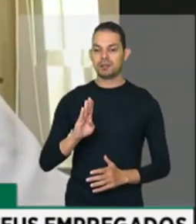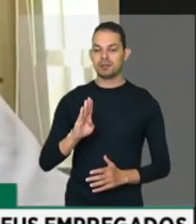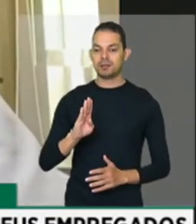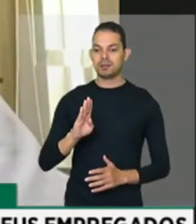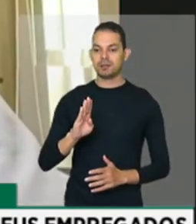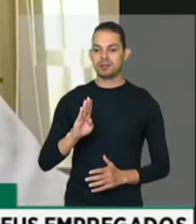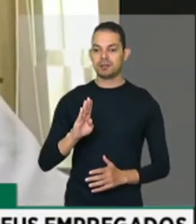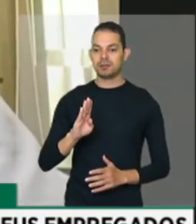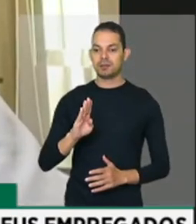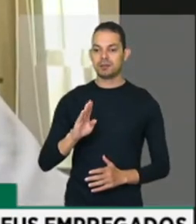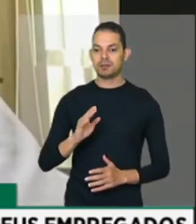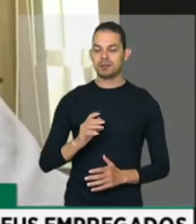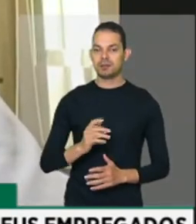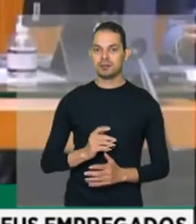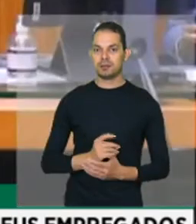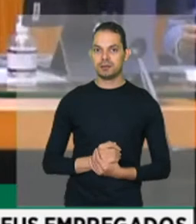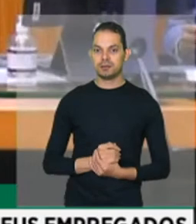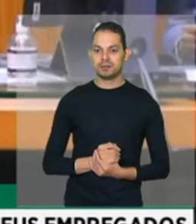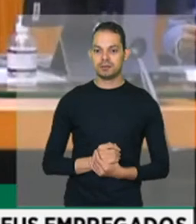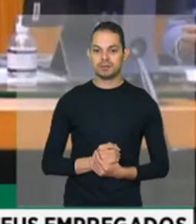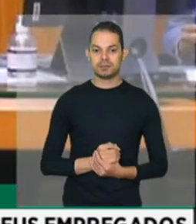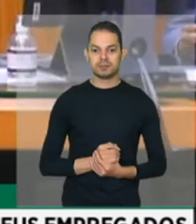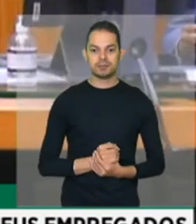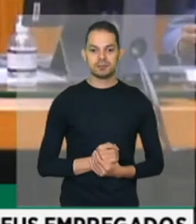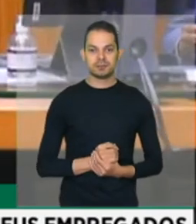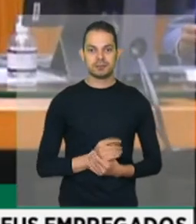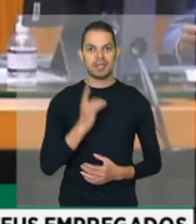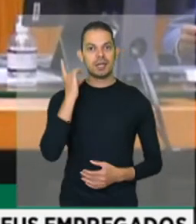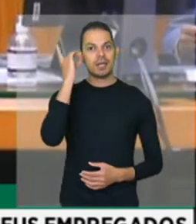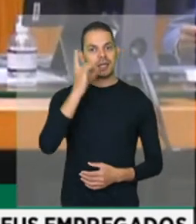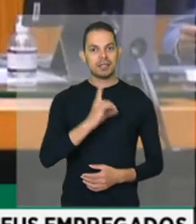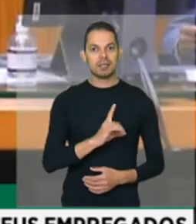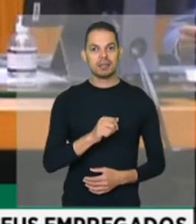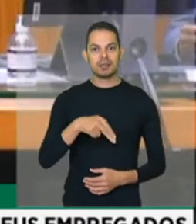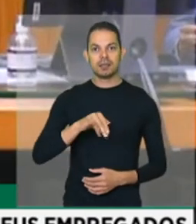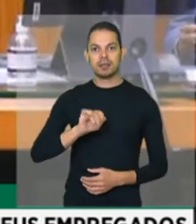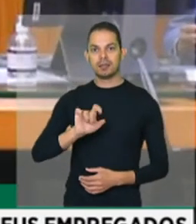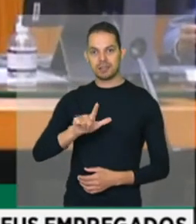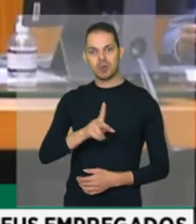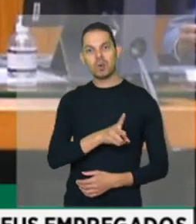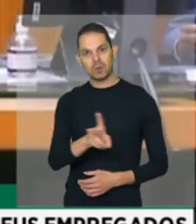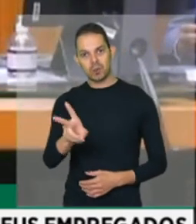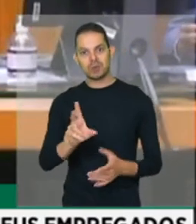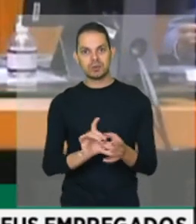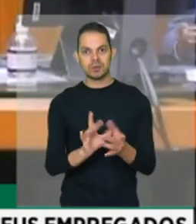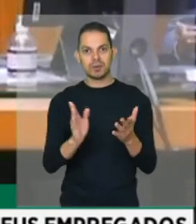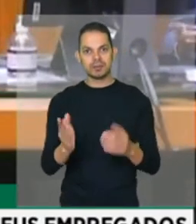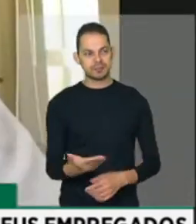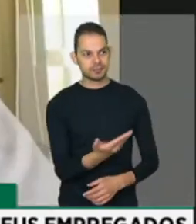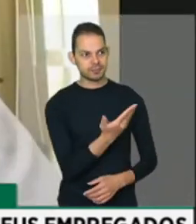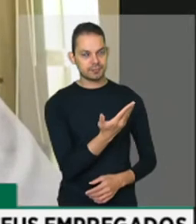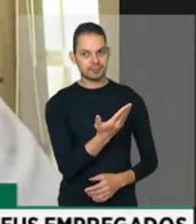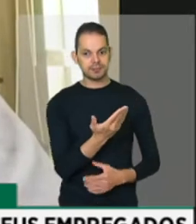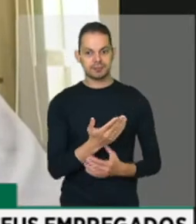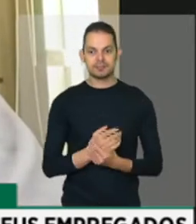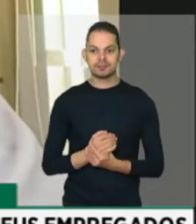PRESIDENTE... PCDOB ENCAMINHA... [PRESIDENTE]: PODE PROSSEGUIR, DEPUTADO DANIEL ALMEIDA, PODE PROSSEGUIR. [DEPUTADO]: DÊ O